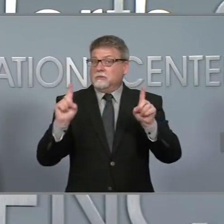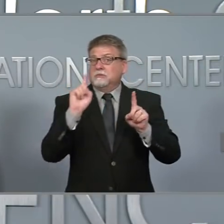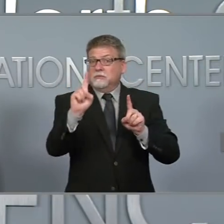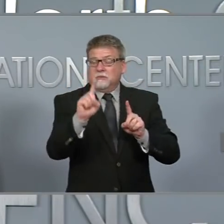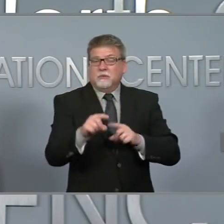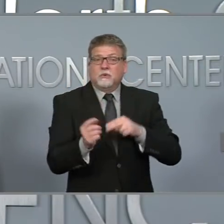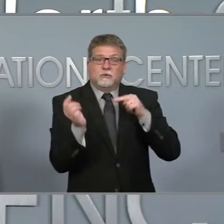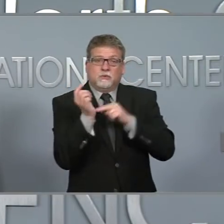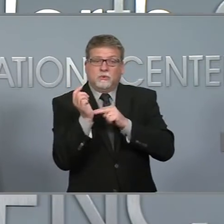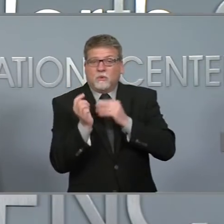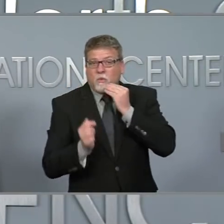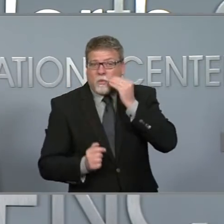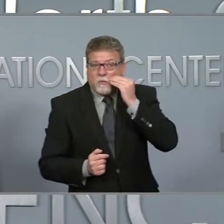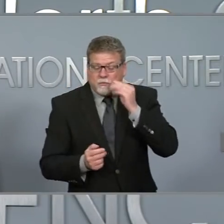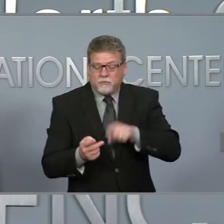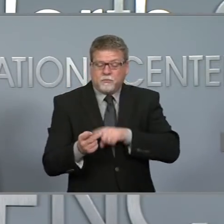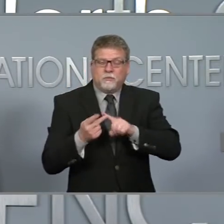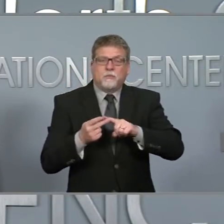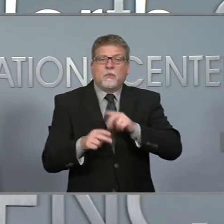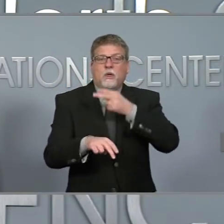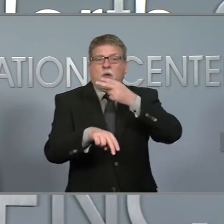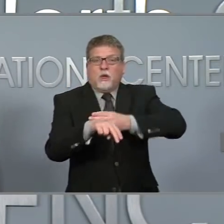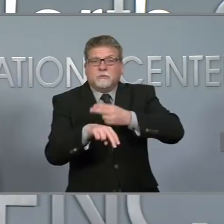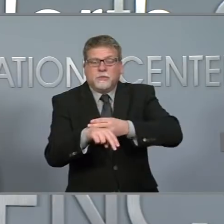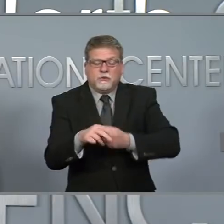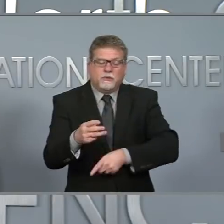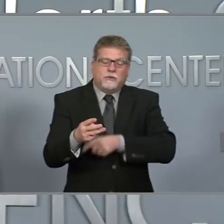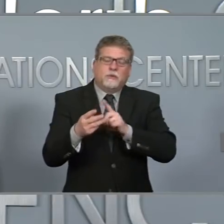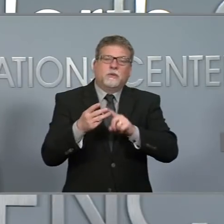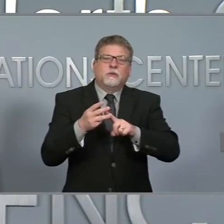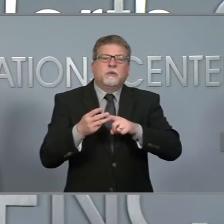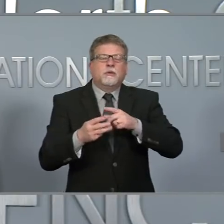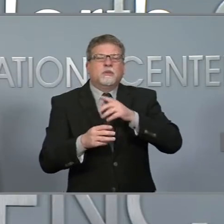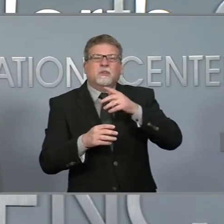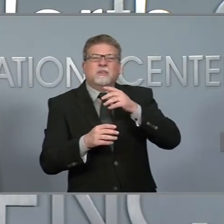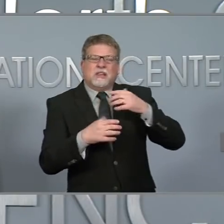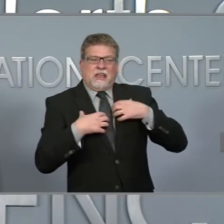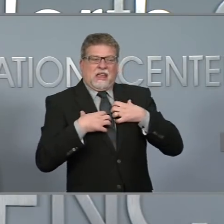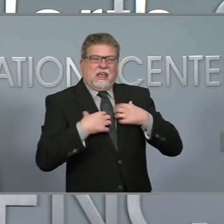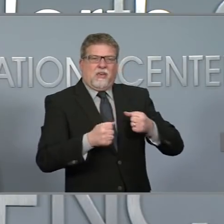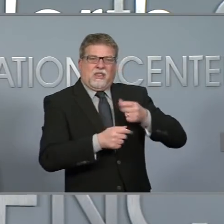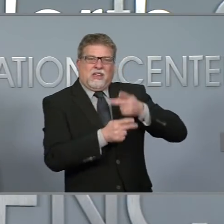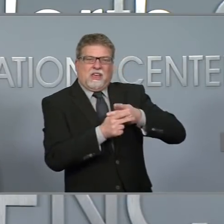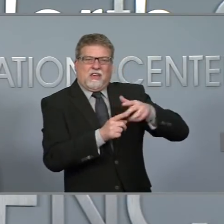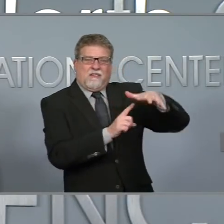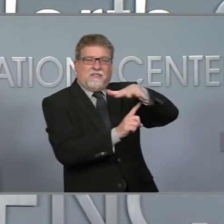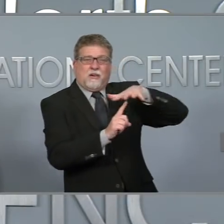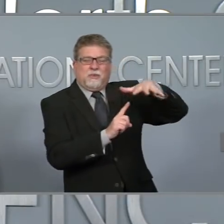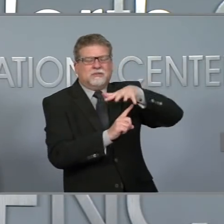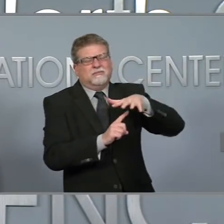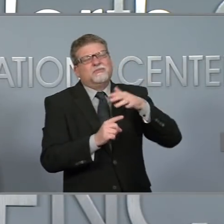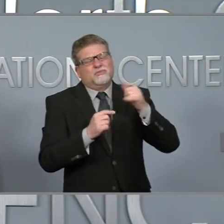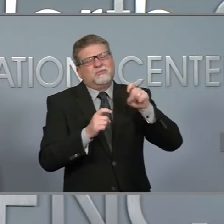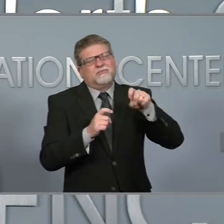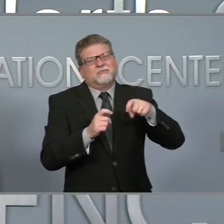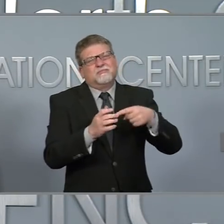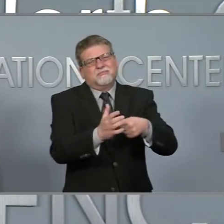y refuerzos para los estudiantes y el personal que las escuelas participen en un